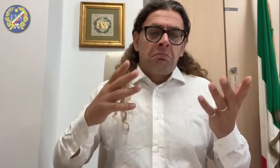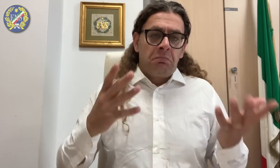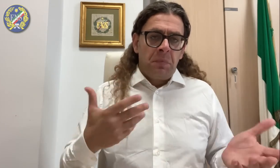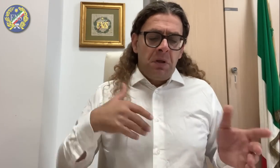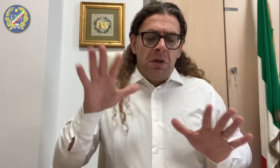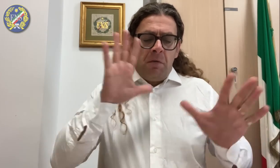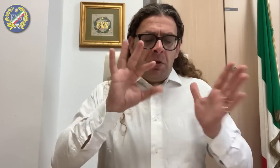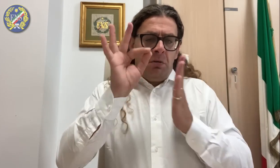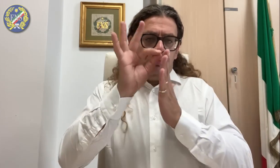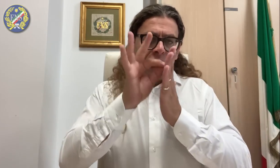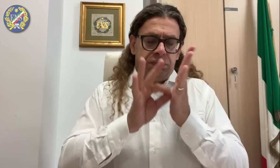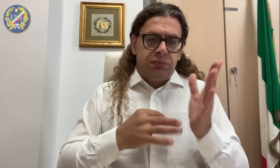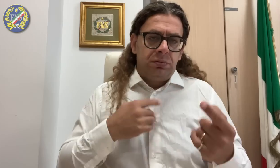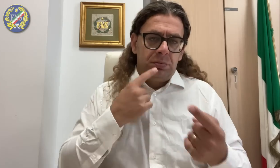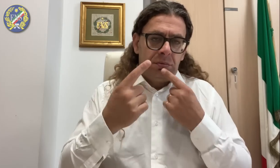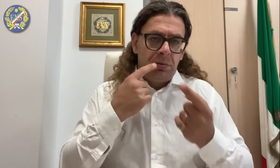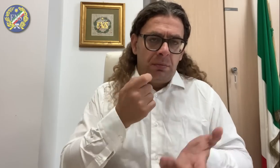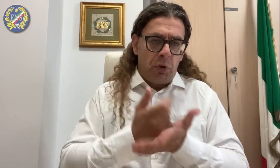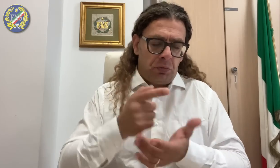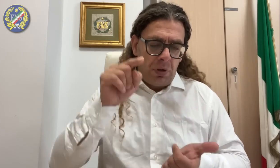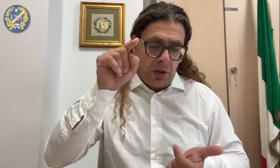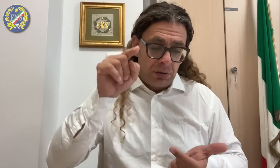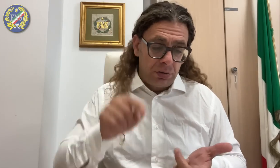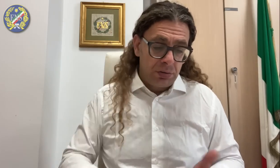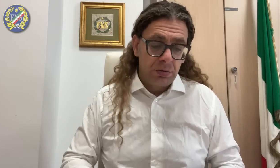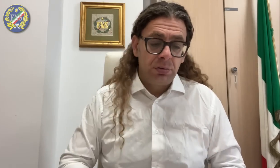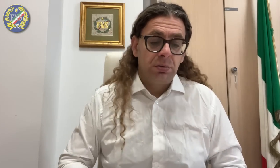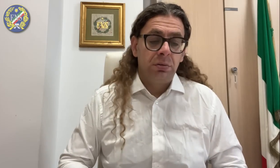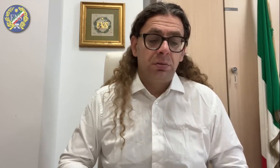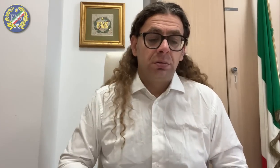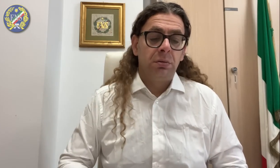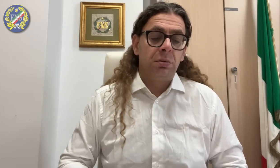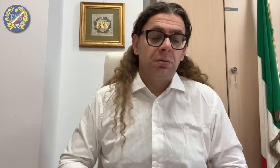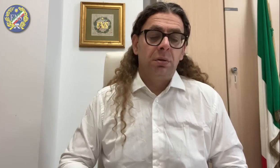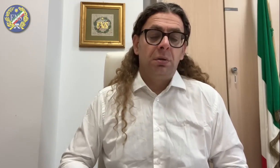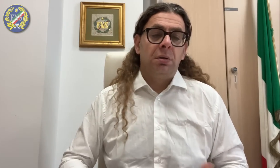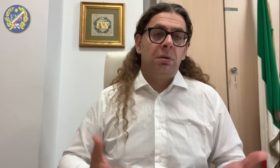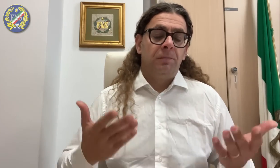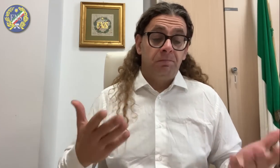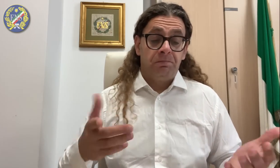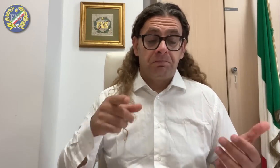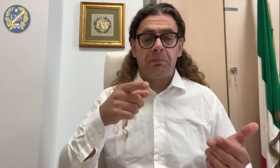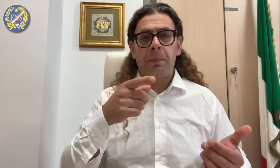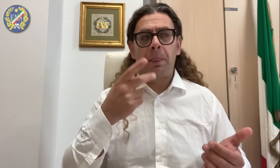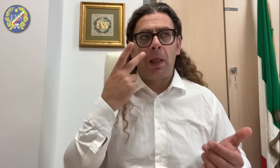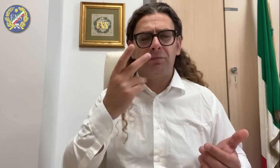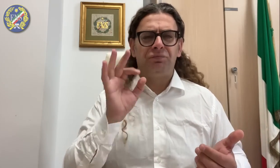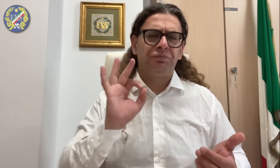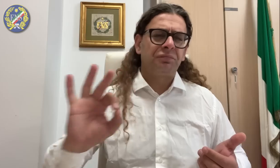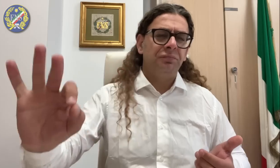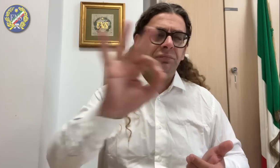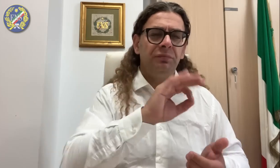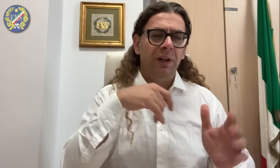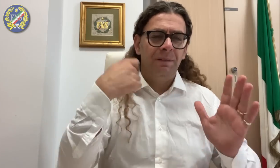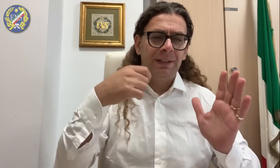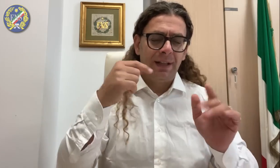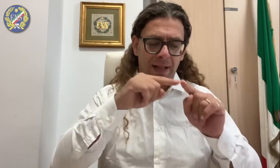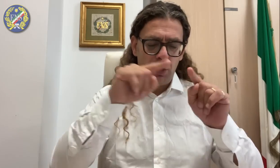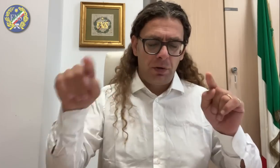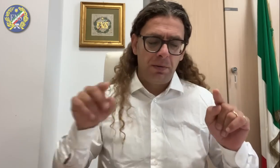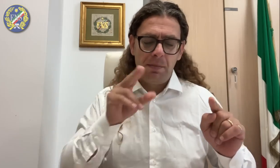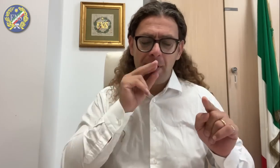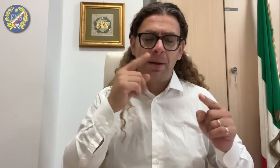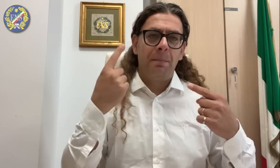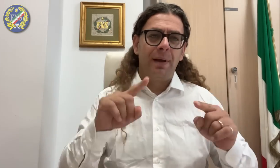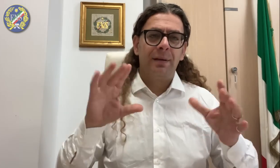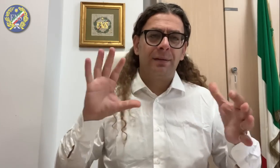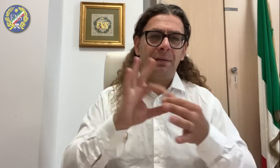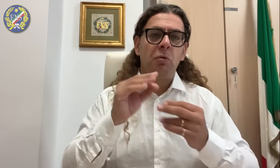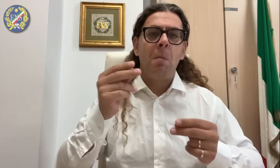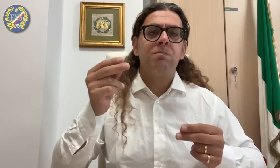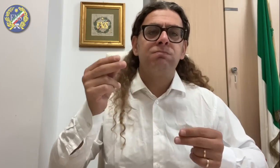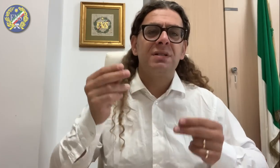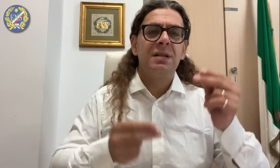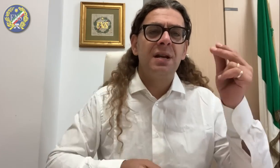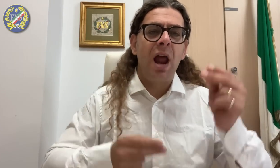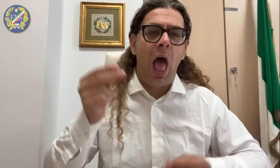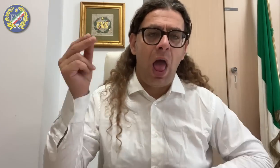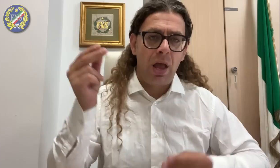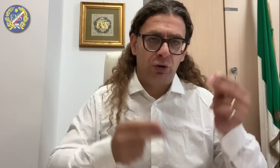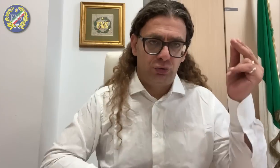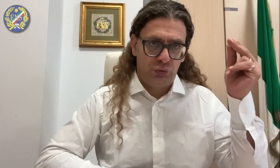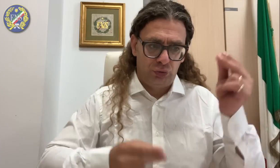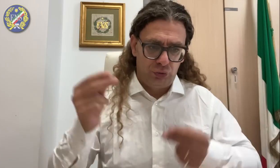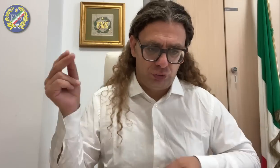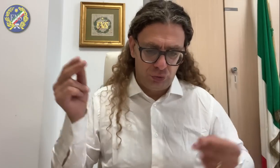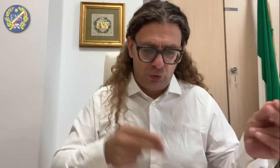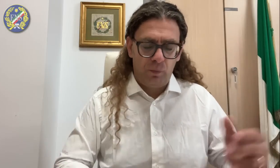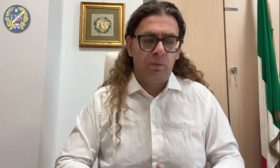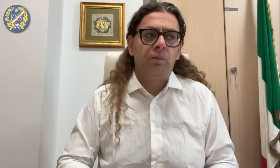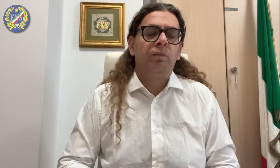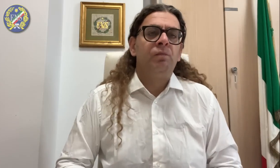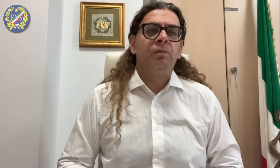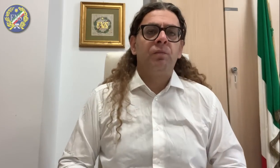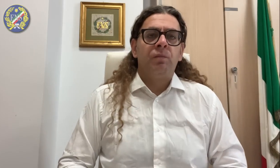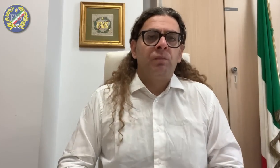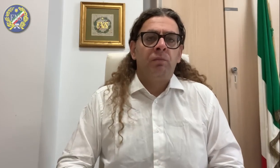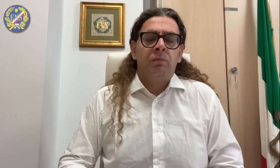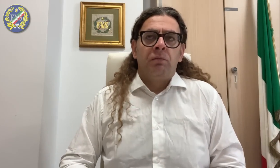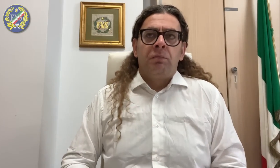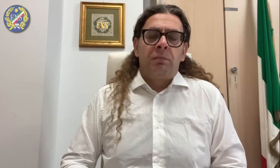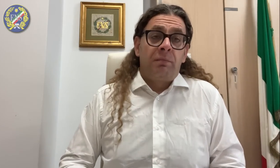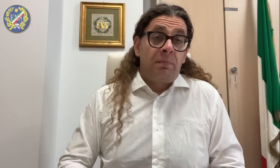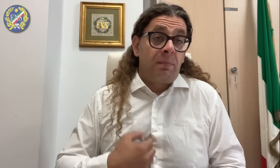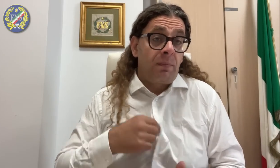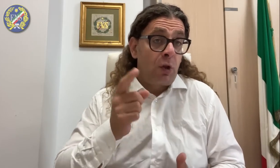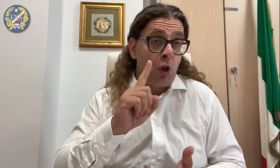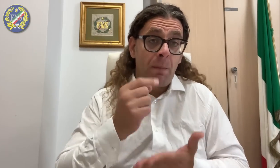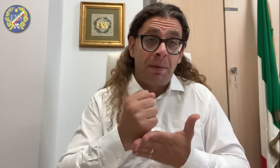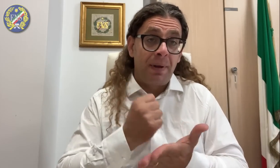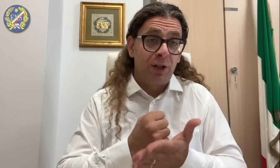Adesso desidero darvi una serie di informazioni, sono stati divulgati alcuni video relativi ai bilanci, ci tengo a sottolineare che non consento a nessuno di dire